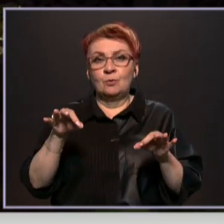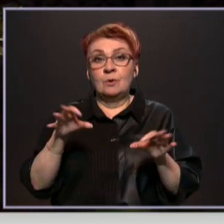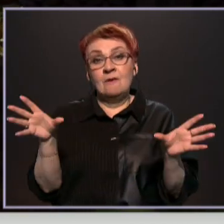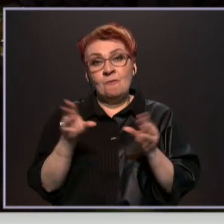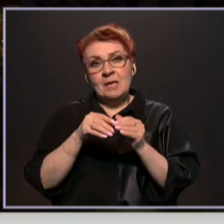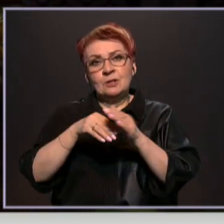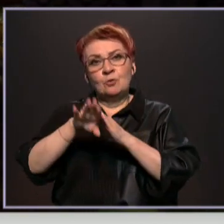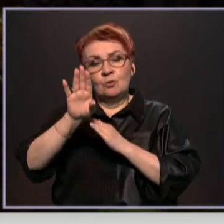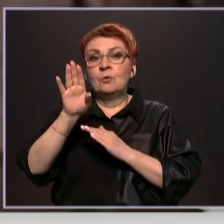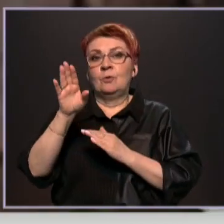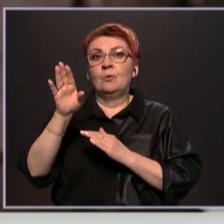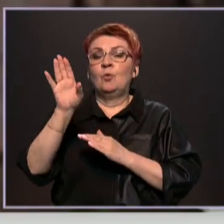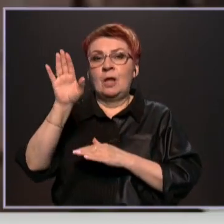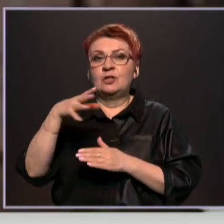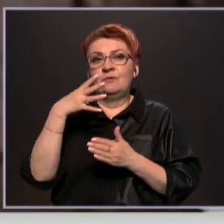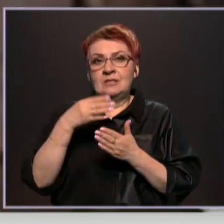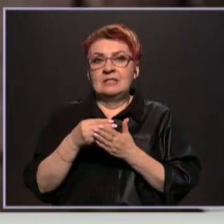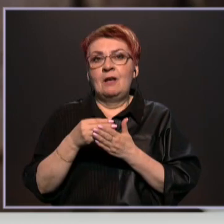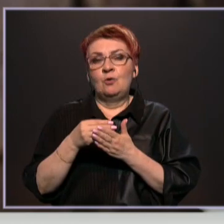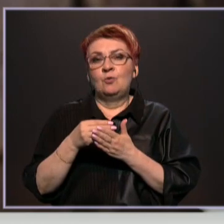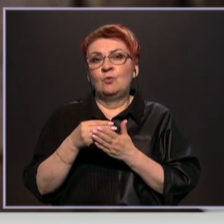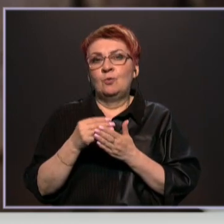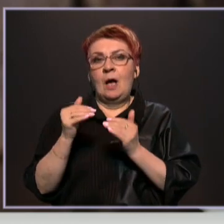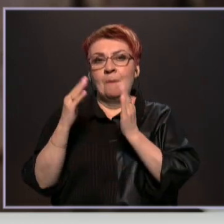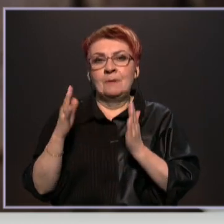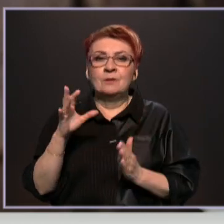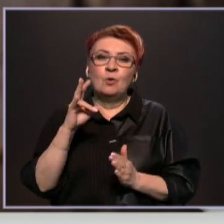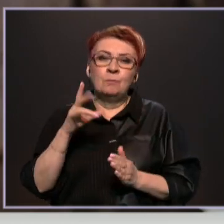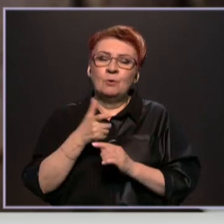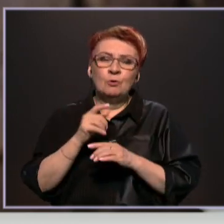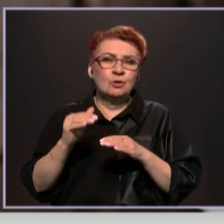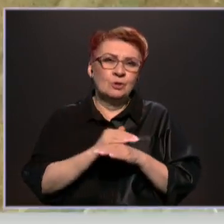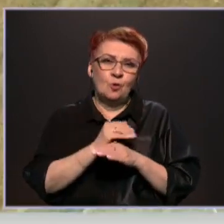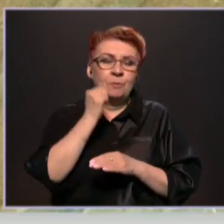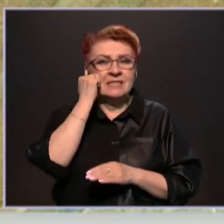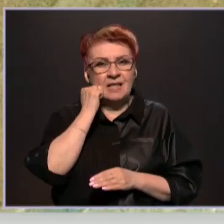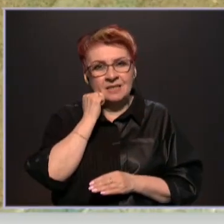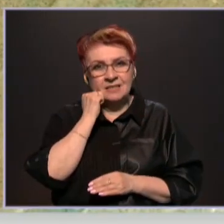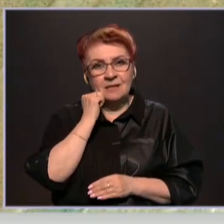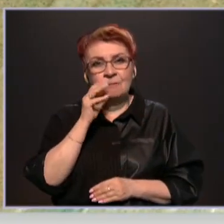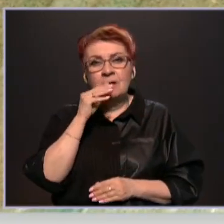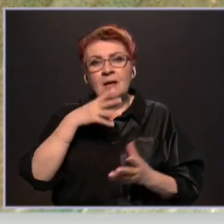обратно в свою Обитель аполлоний был невероятно милостивым и добрым старцем когда по всей округе